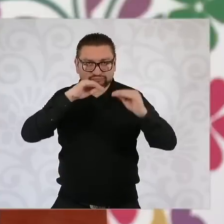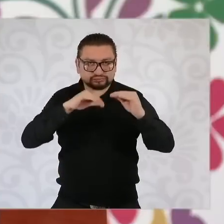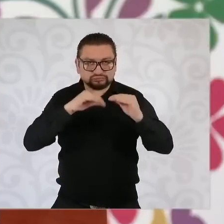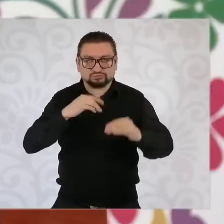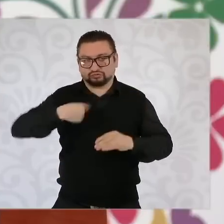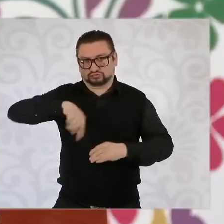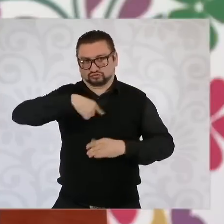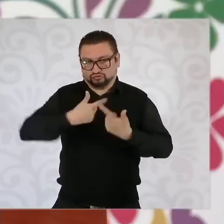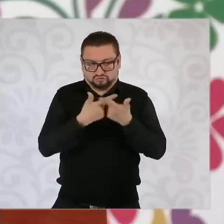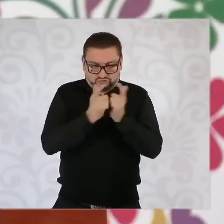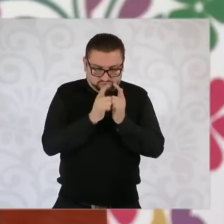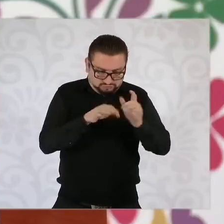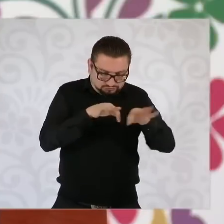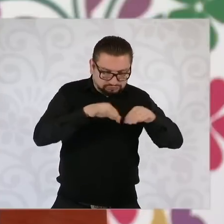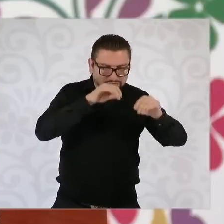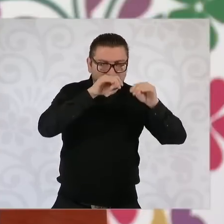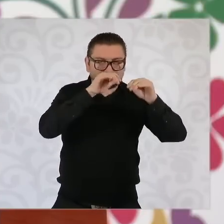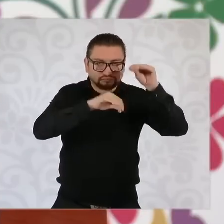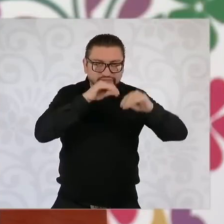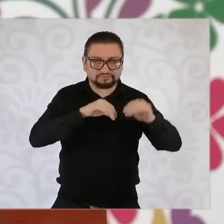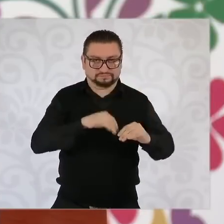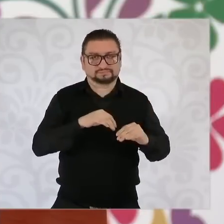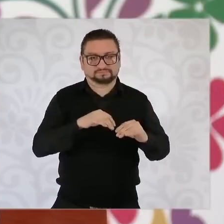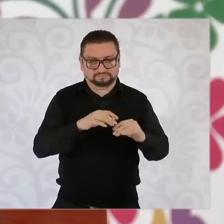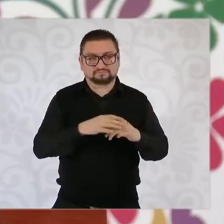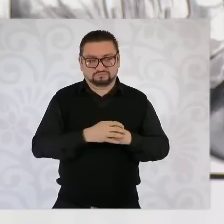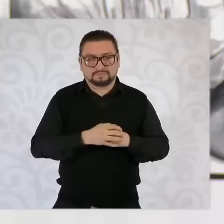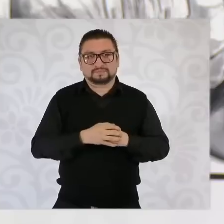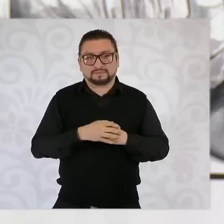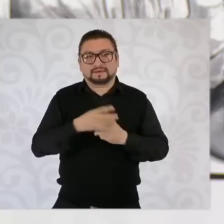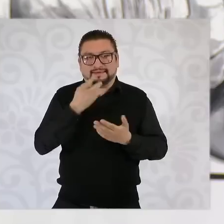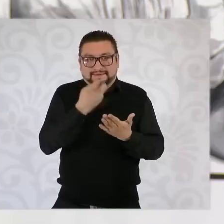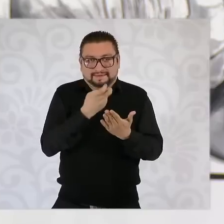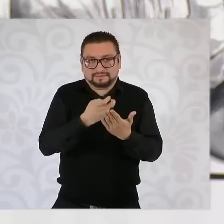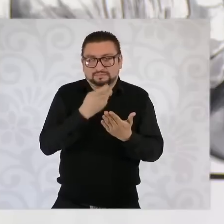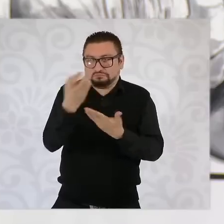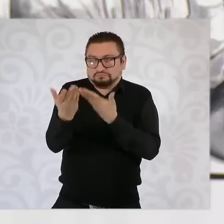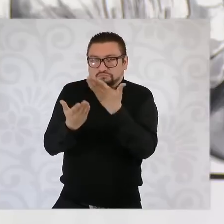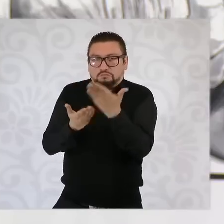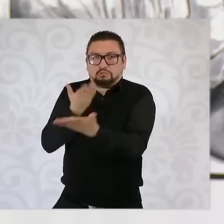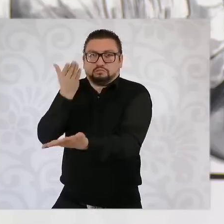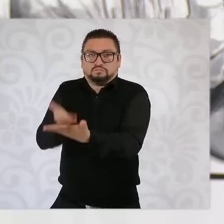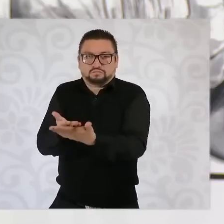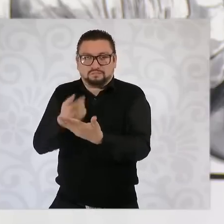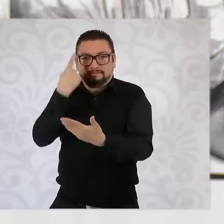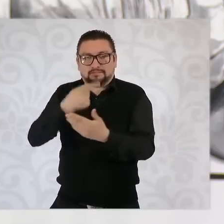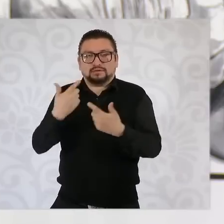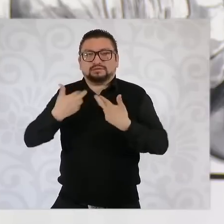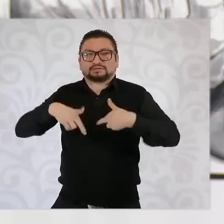de trabajo nosotros que permita pues hacer una propesta donde haya representación de minorías